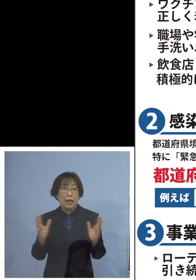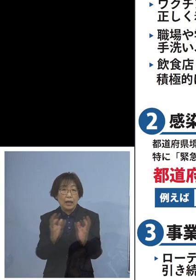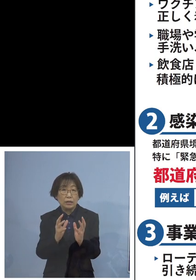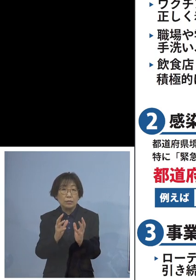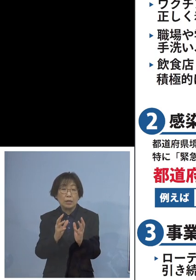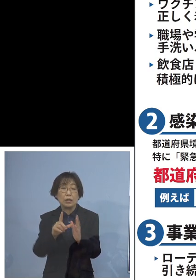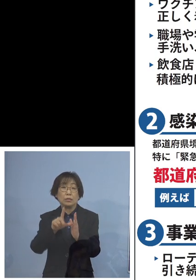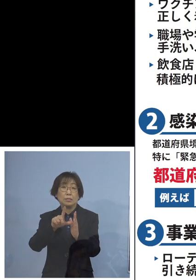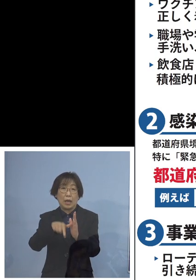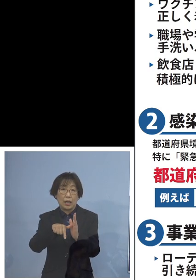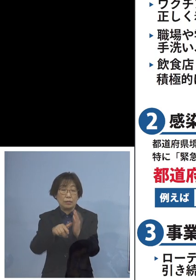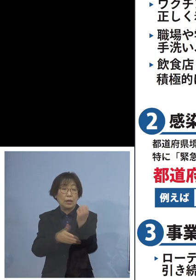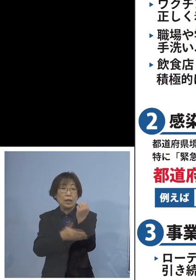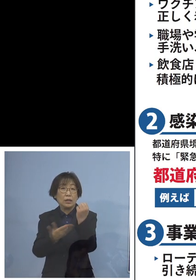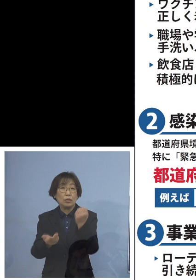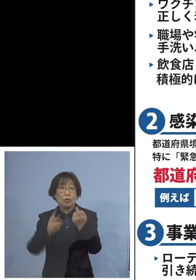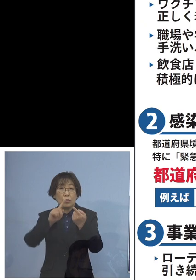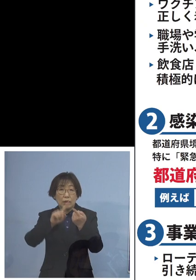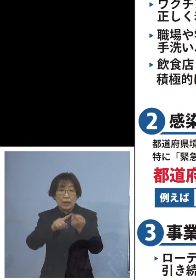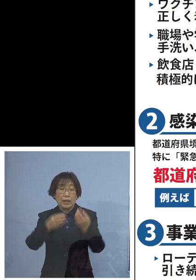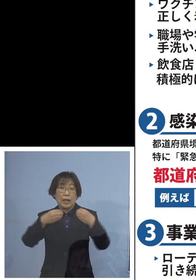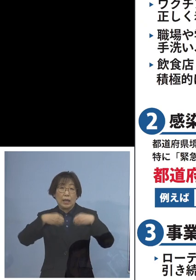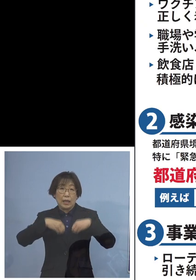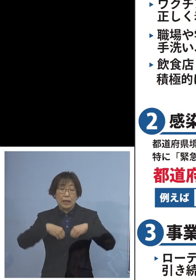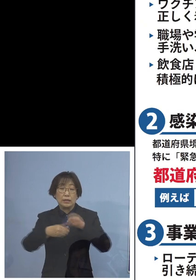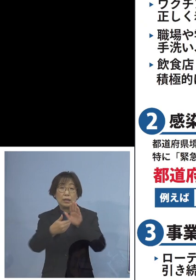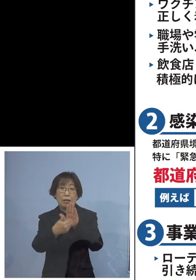基本的な感染防止対策であります